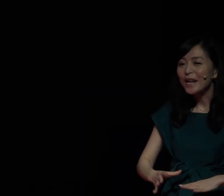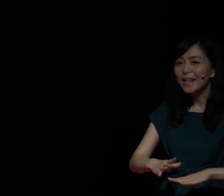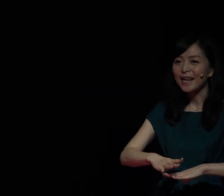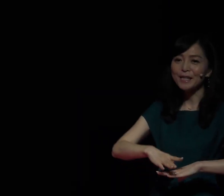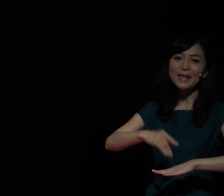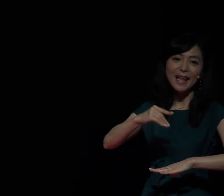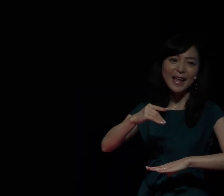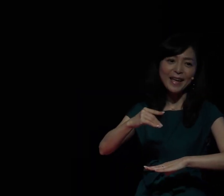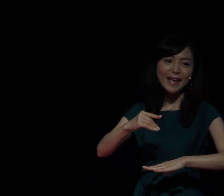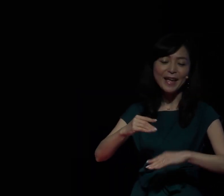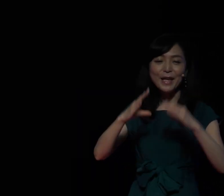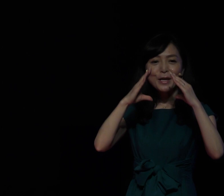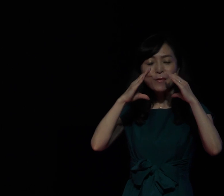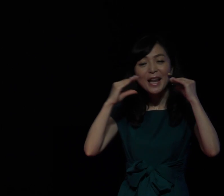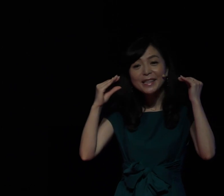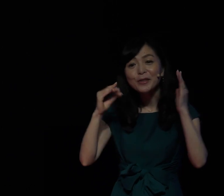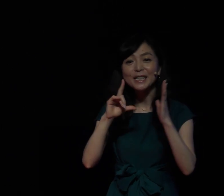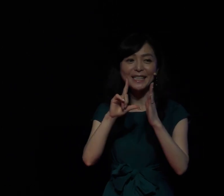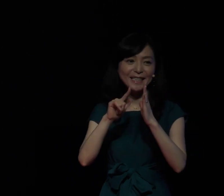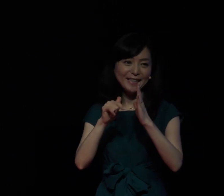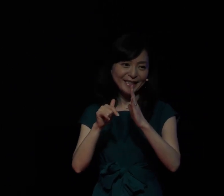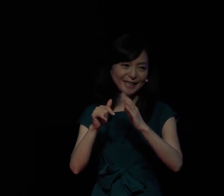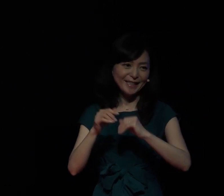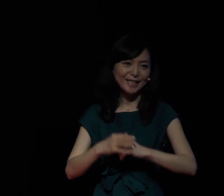La primera vez que rio.